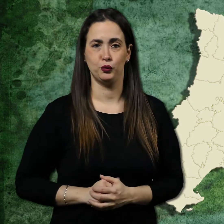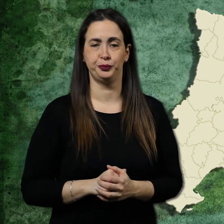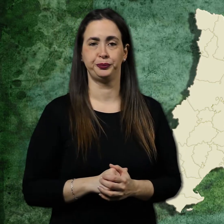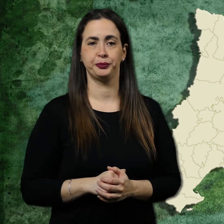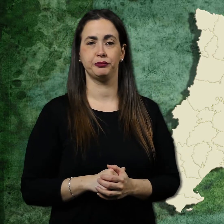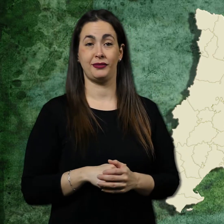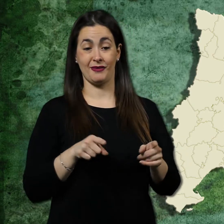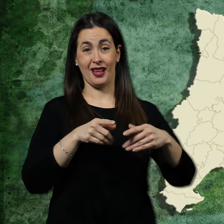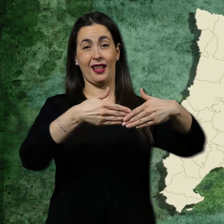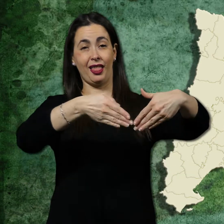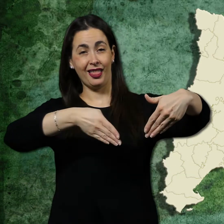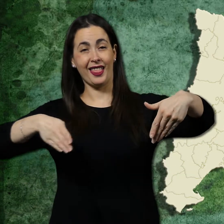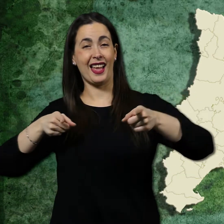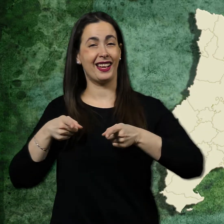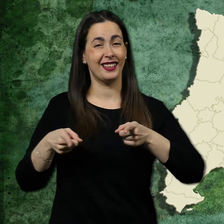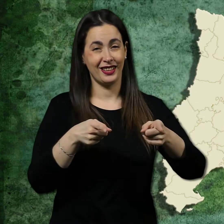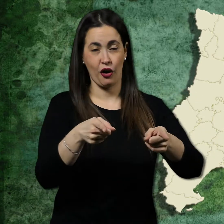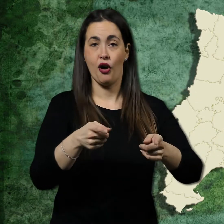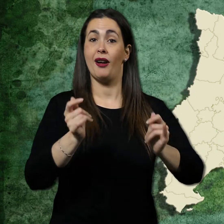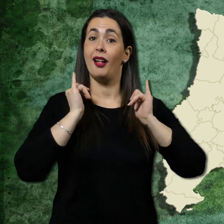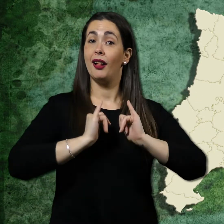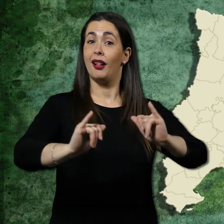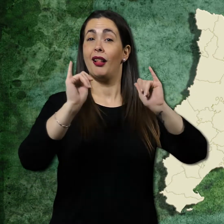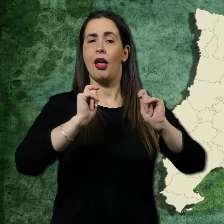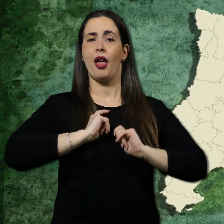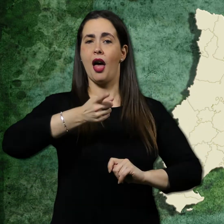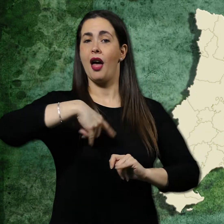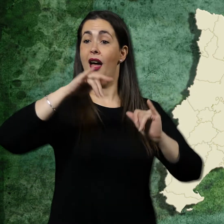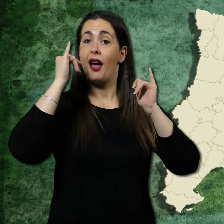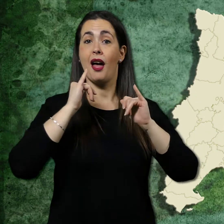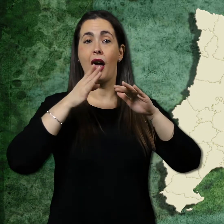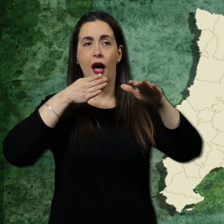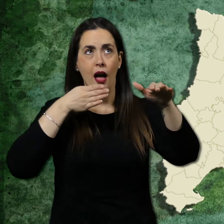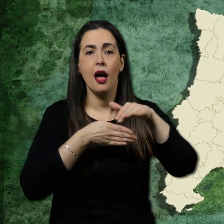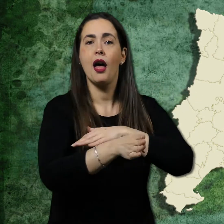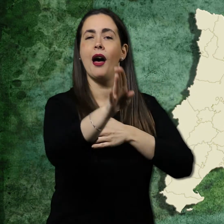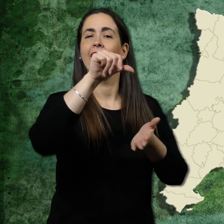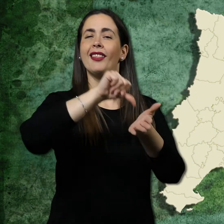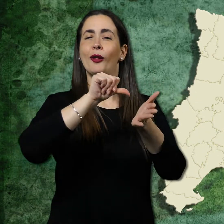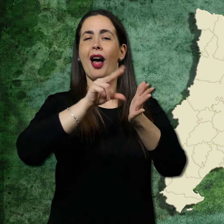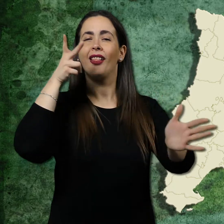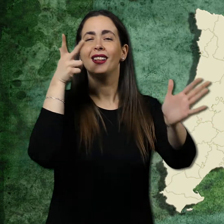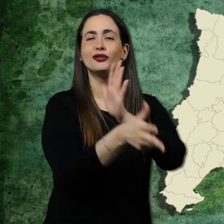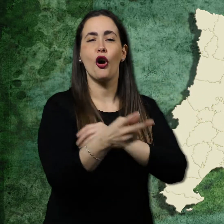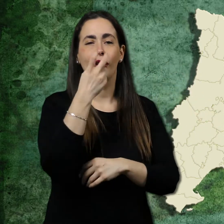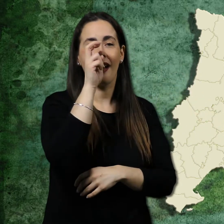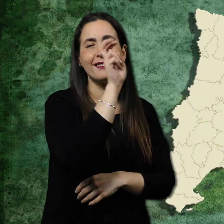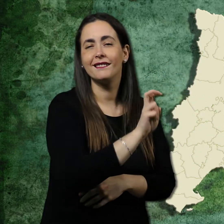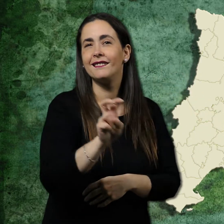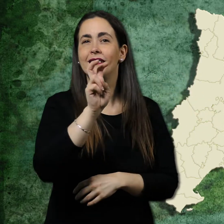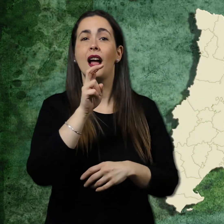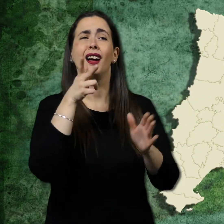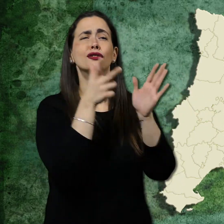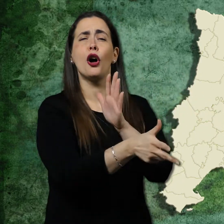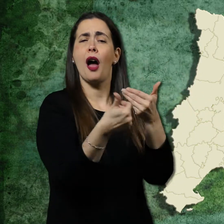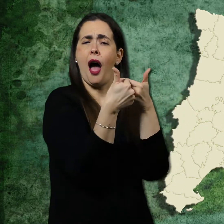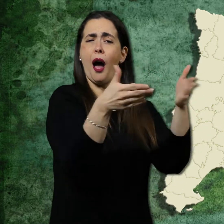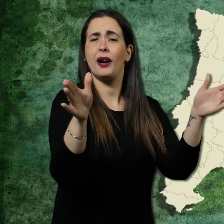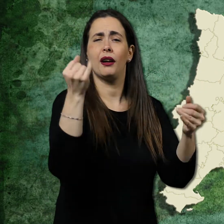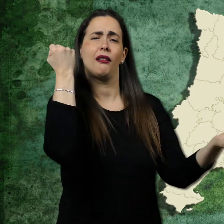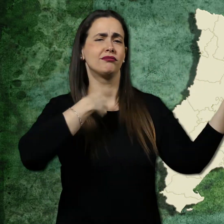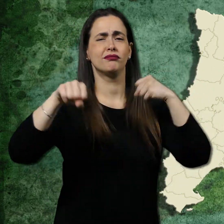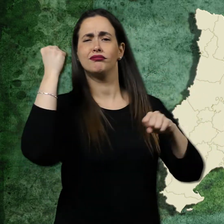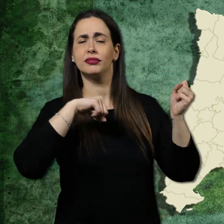Un passeig per la ribera no només ens obre les portes la història d'una ciutat oberta i dinàmica,